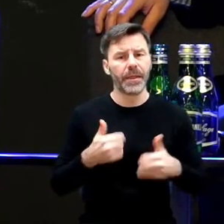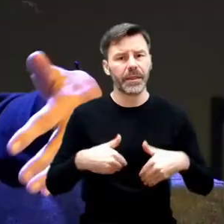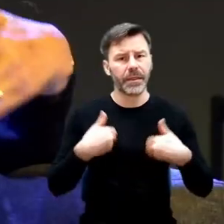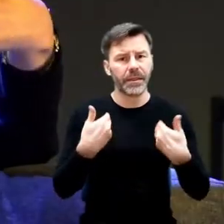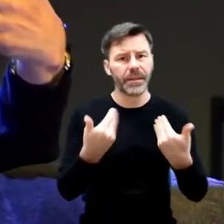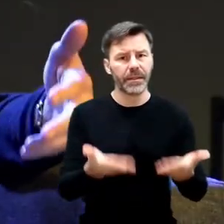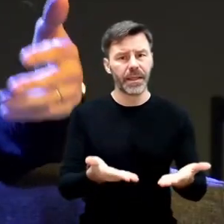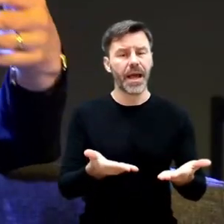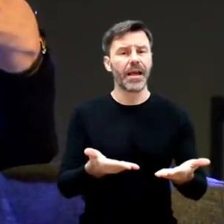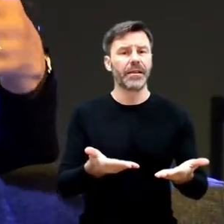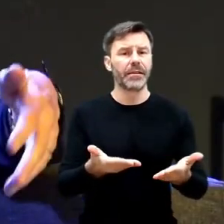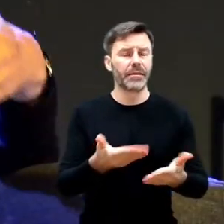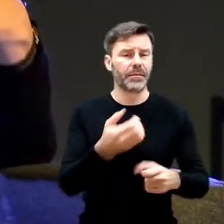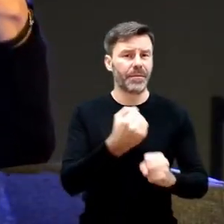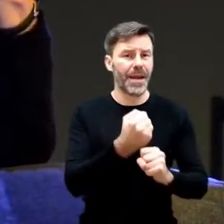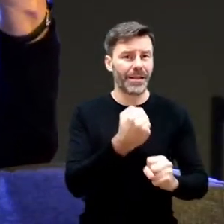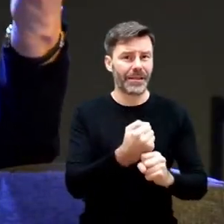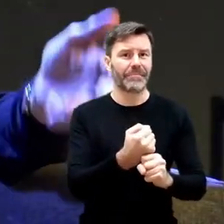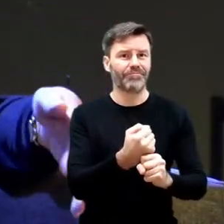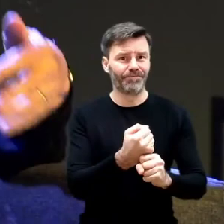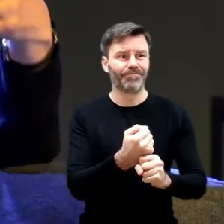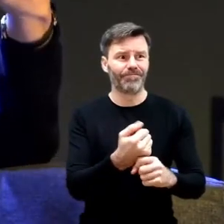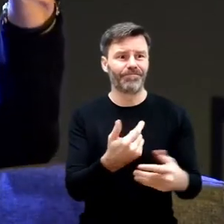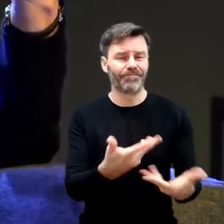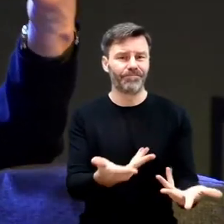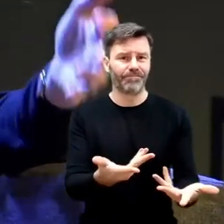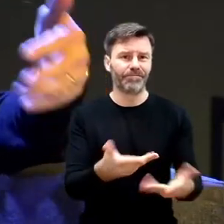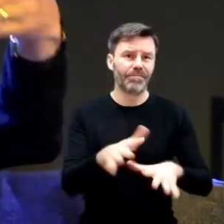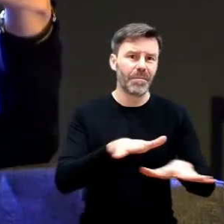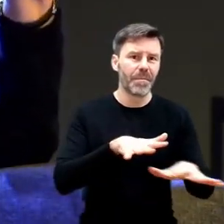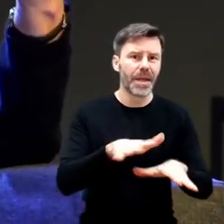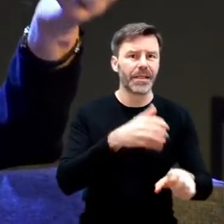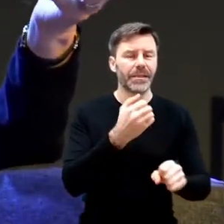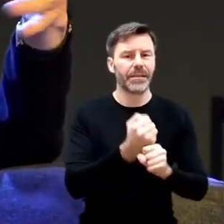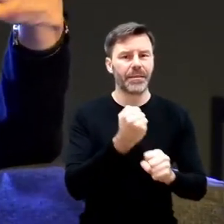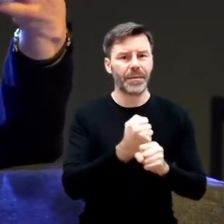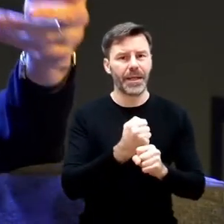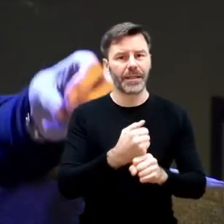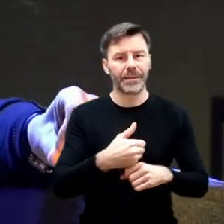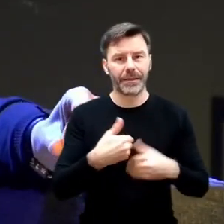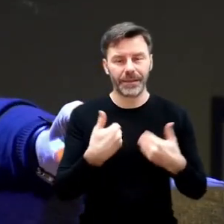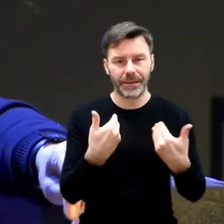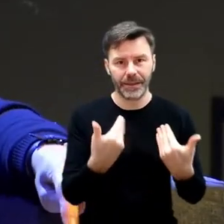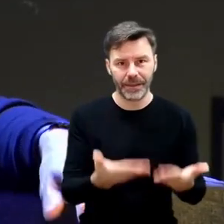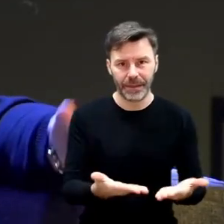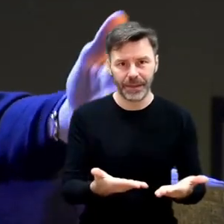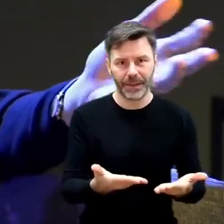rozumianej jako miejsca pracy, jako obecność inwestorów.